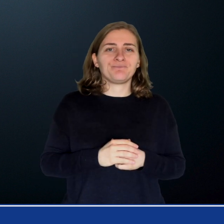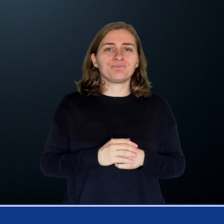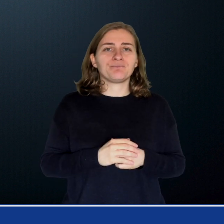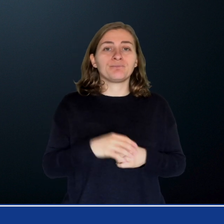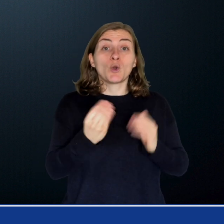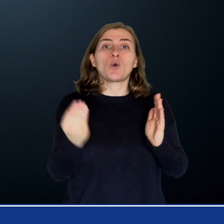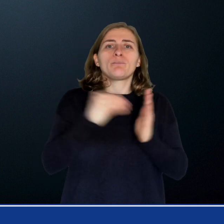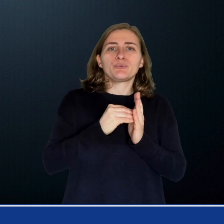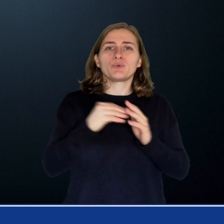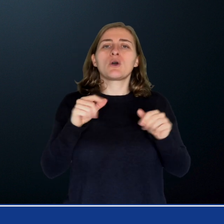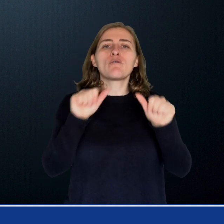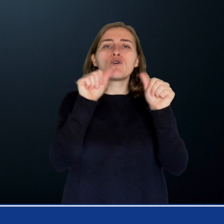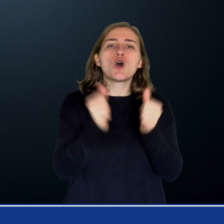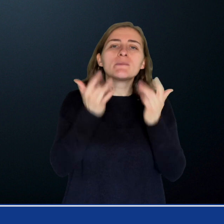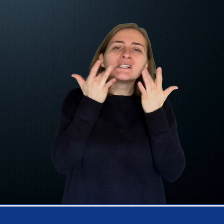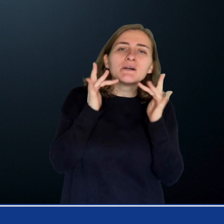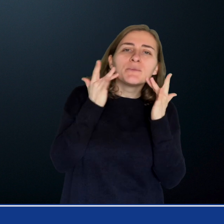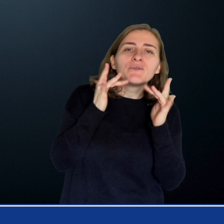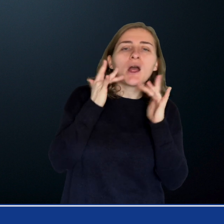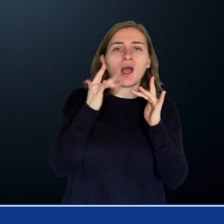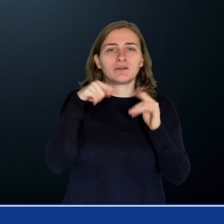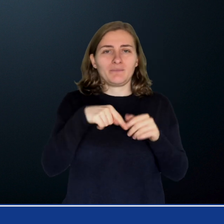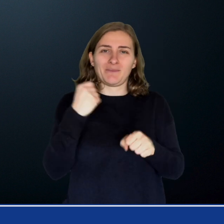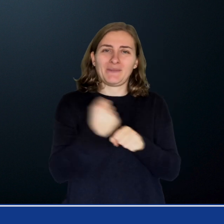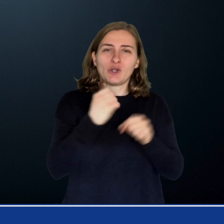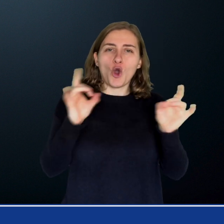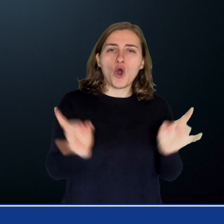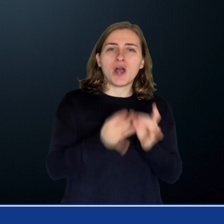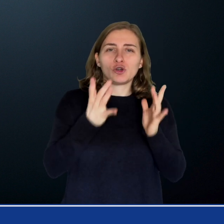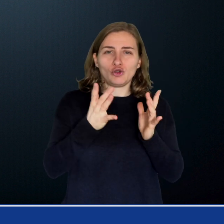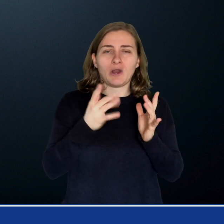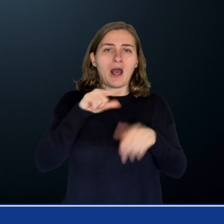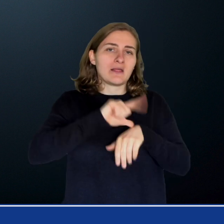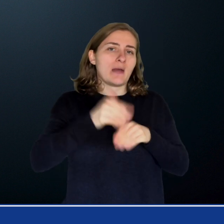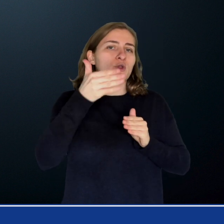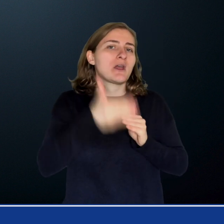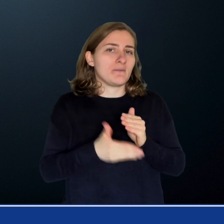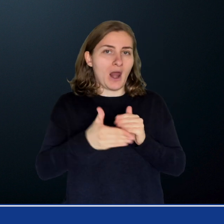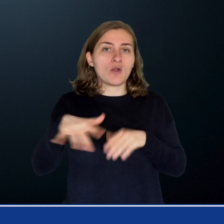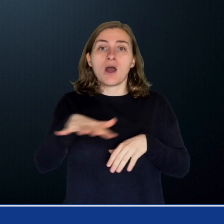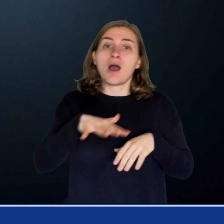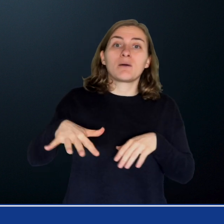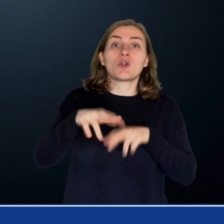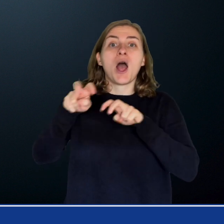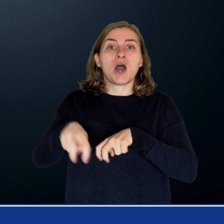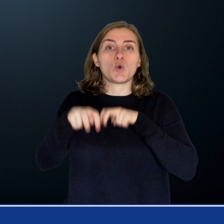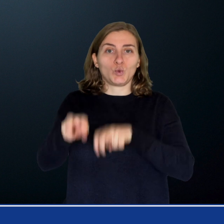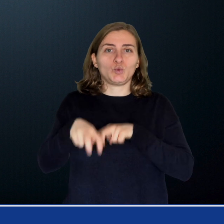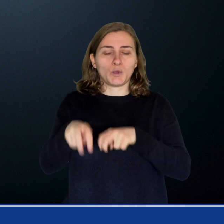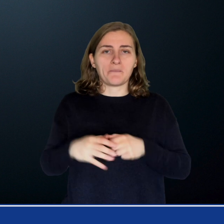e forme semplificate di utilizzo delle prestazioni di lavoro occasionale a tempo determinato in agricoltura.